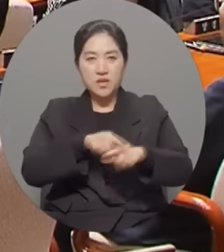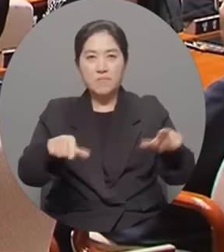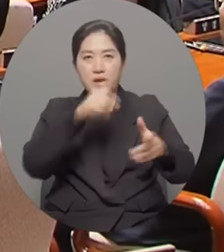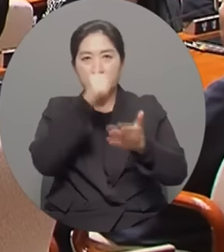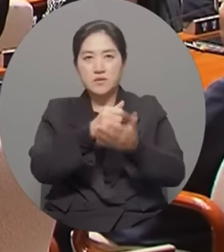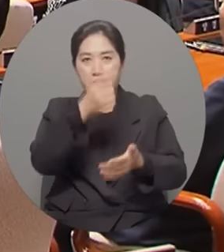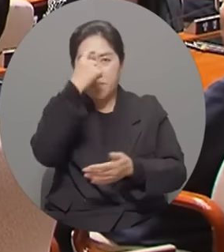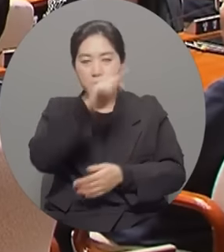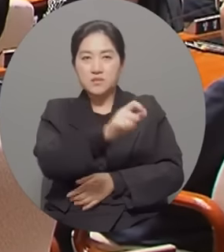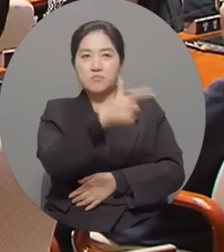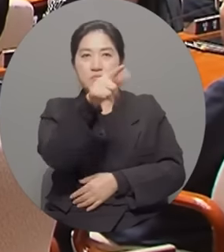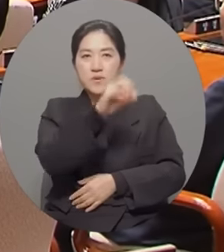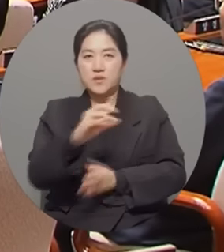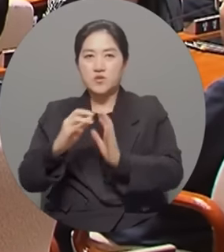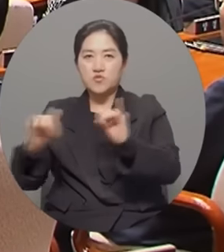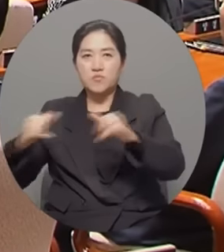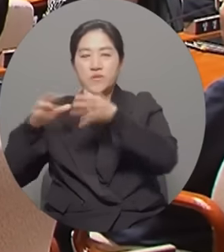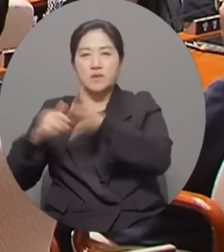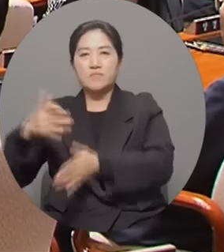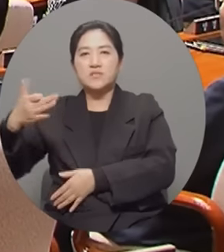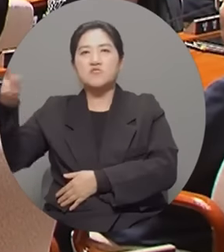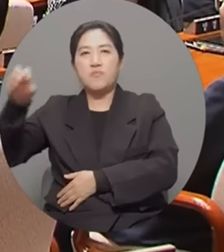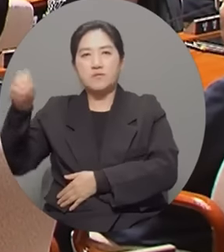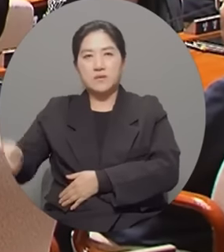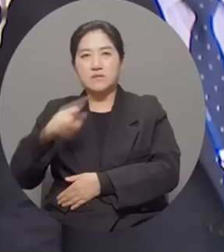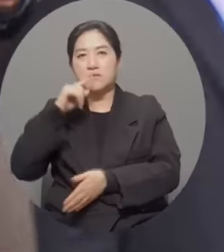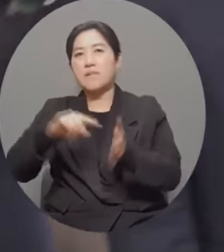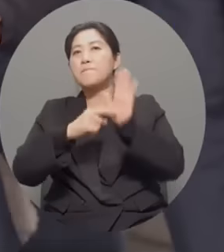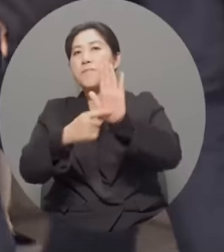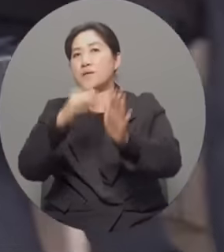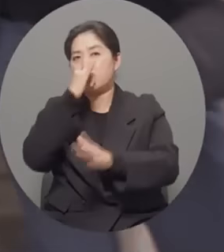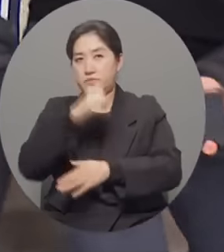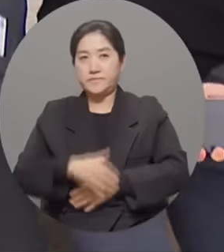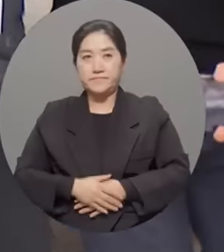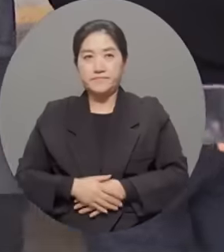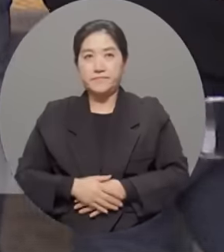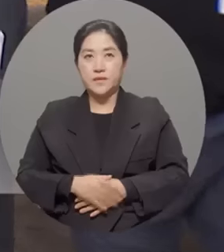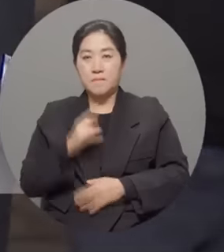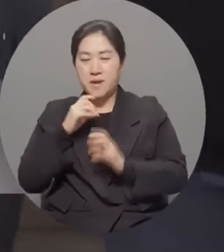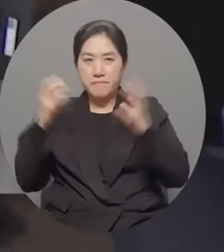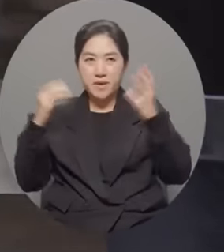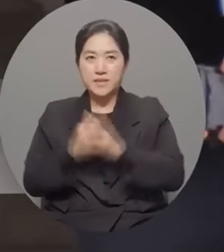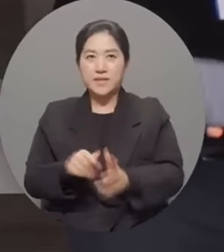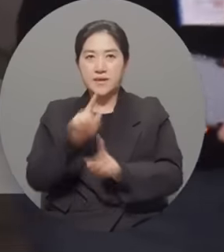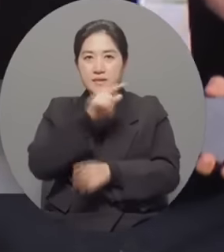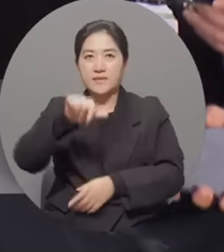(기자) 실제로 경실련은 지난해 7월 기준민주당의 전과자는 16%, 국민의힘은 19%라고 밝혔습니다.